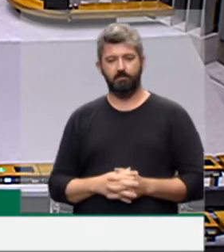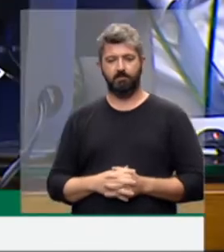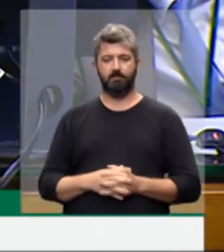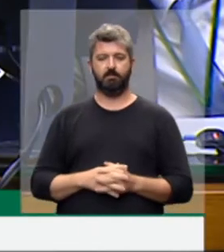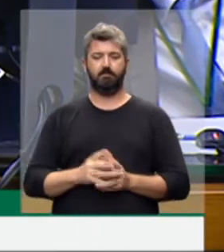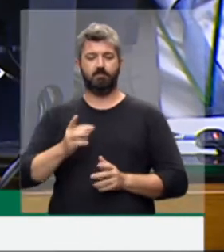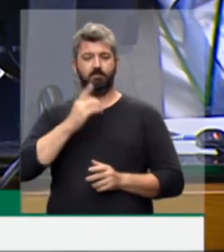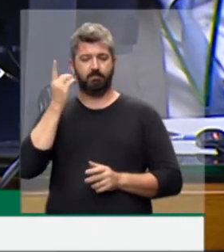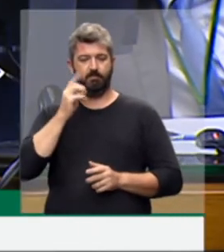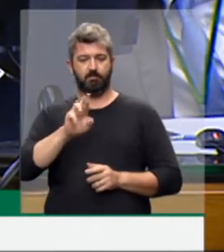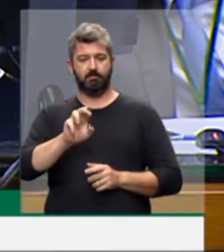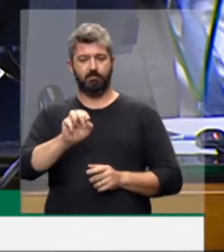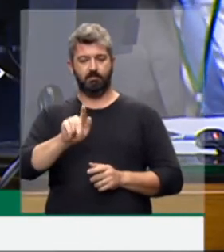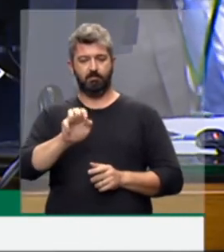GRANDE PROBLEMAS, É UM MAL